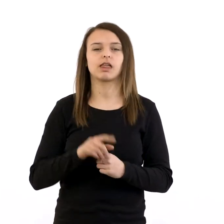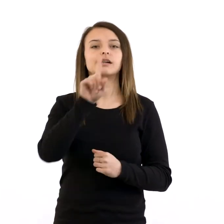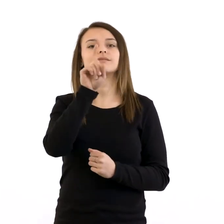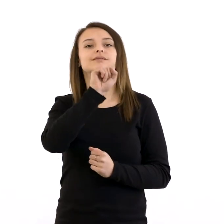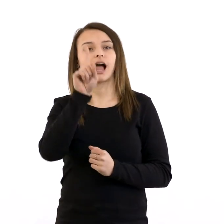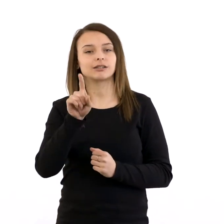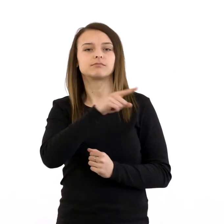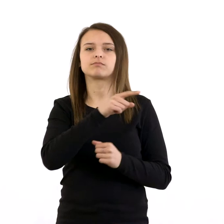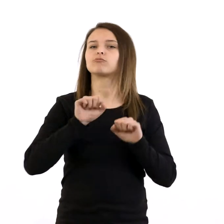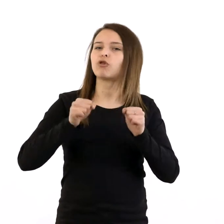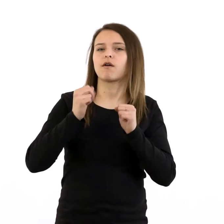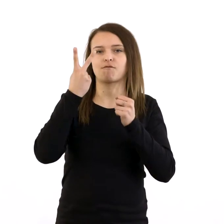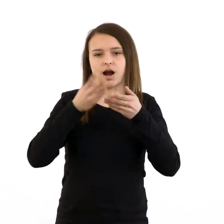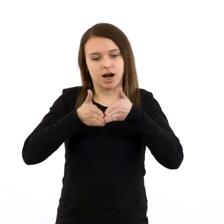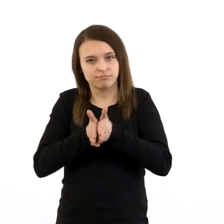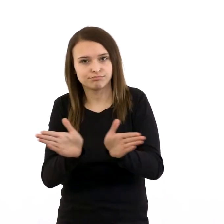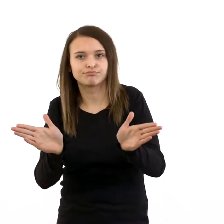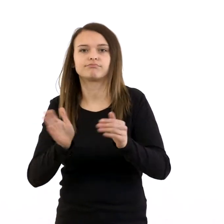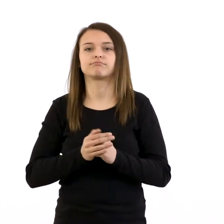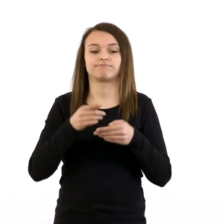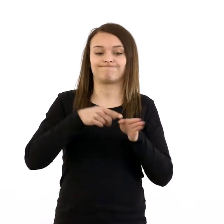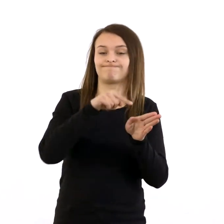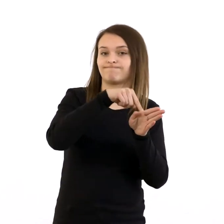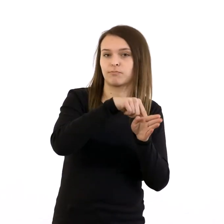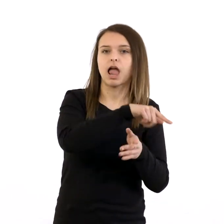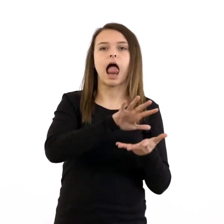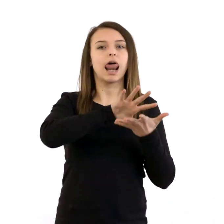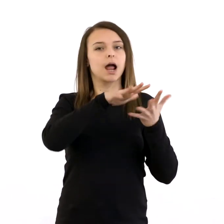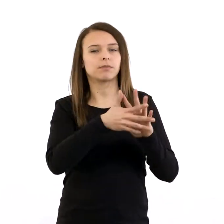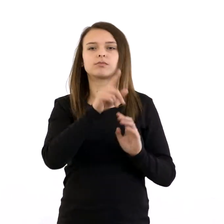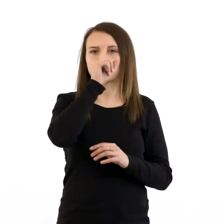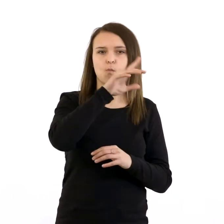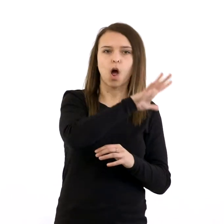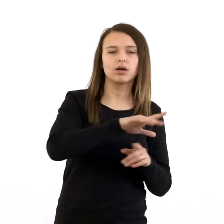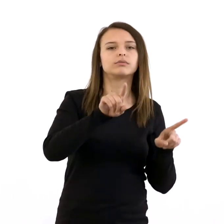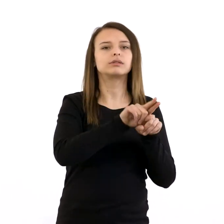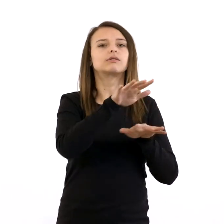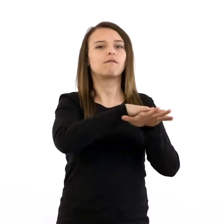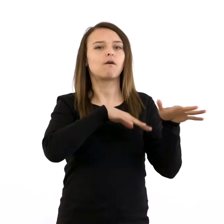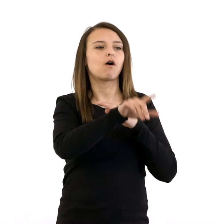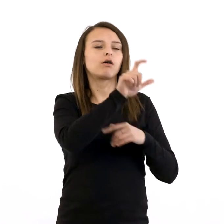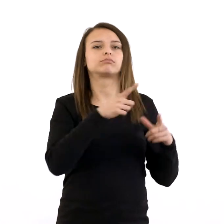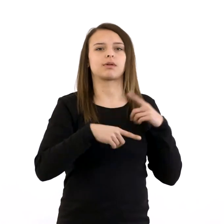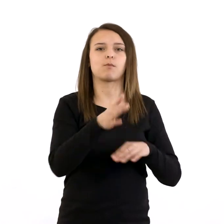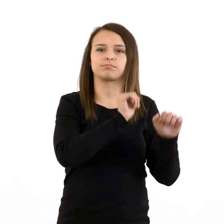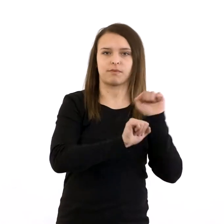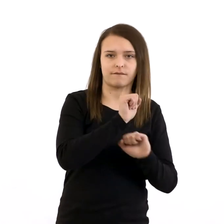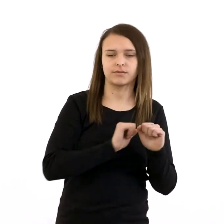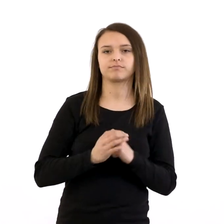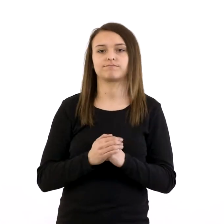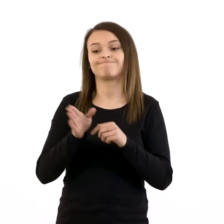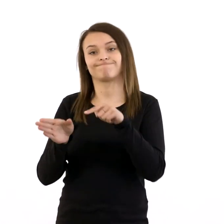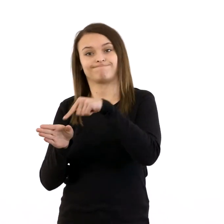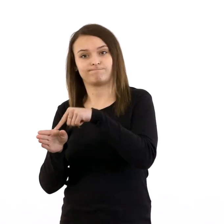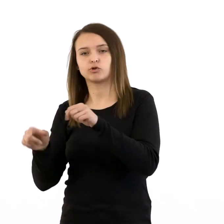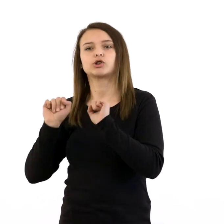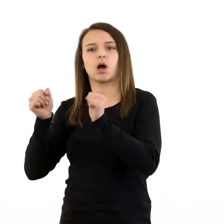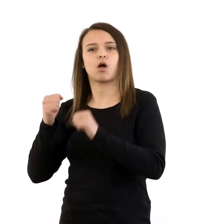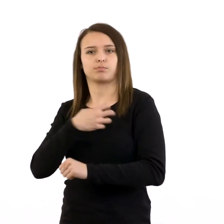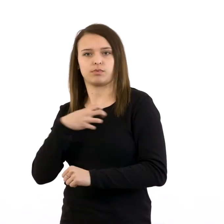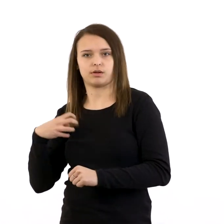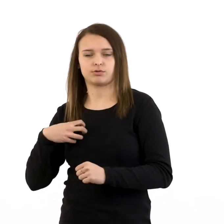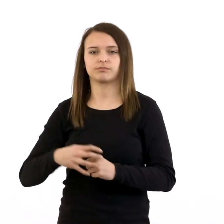ZAZ prowadzi dwojaką działalność – rehabilitację społeczną i zawodową osób niepełnosprawnych oraz działalność gospodarczą.